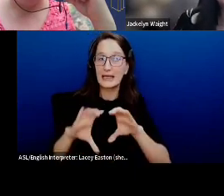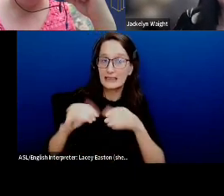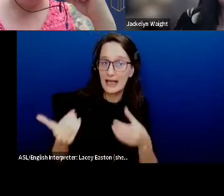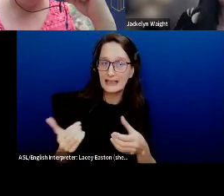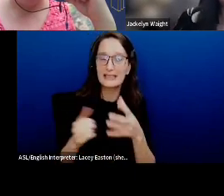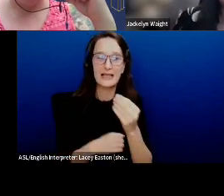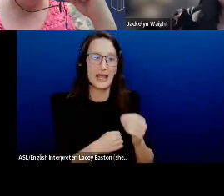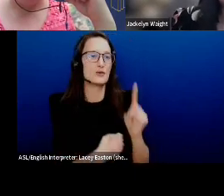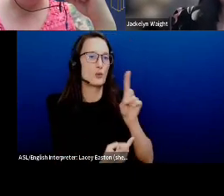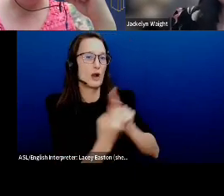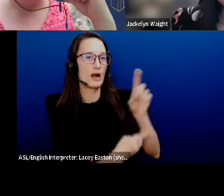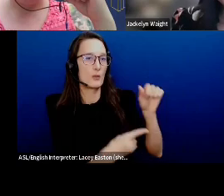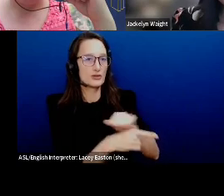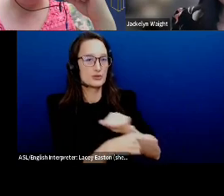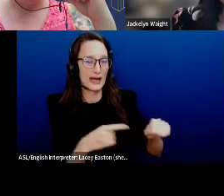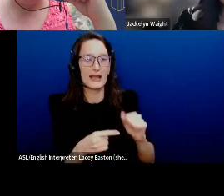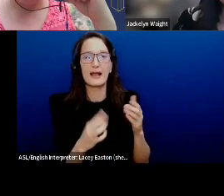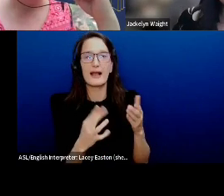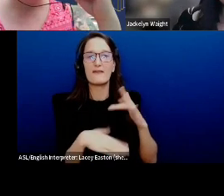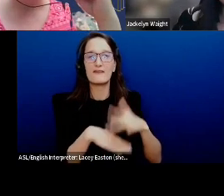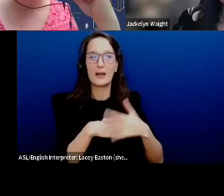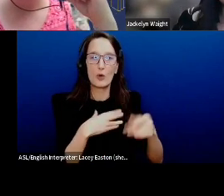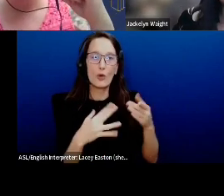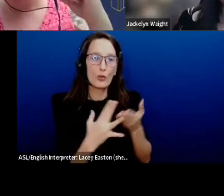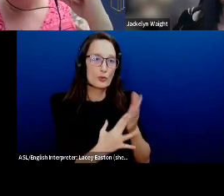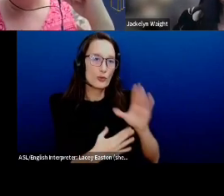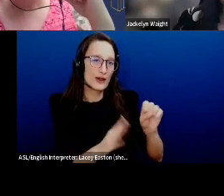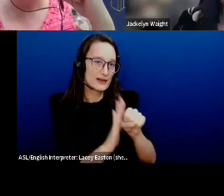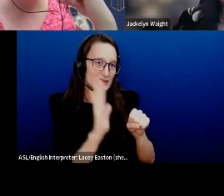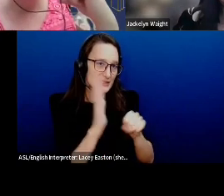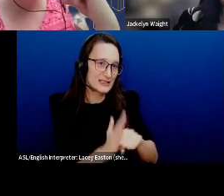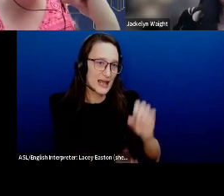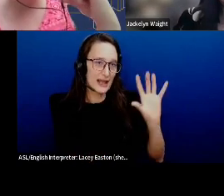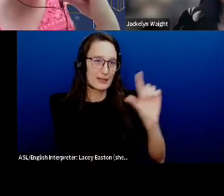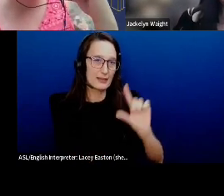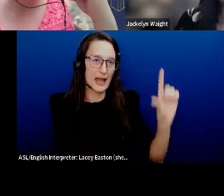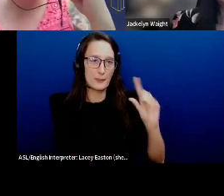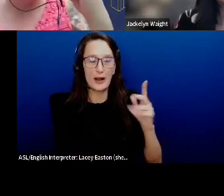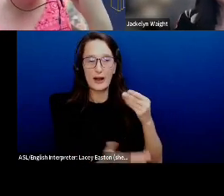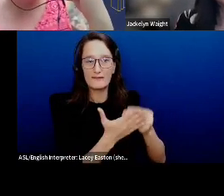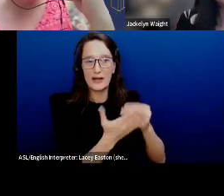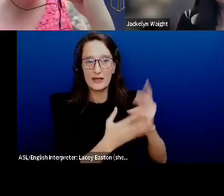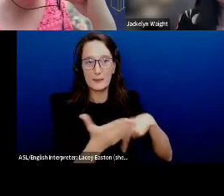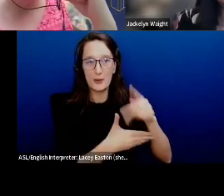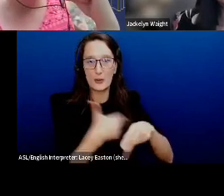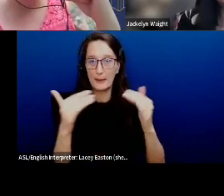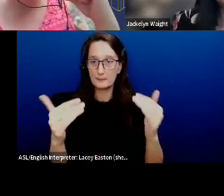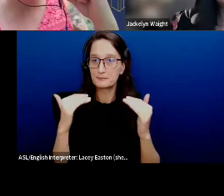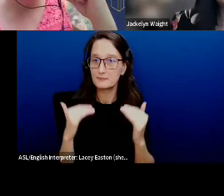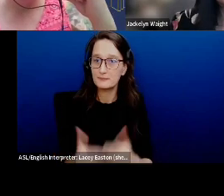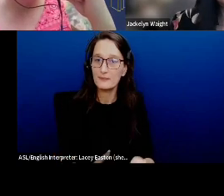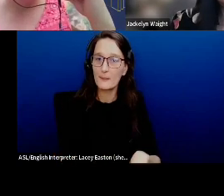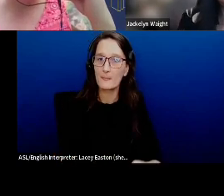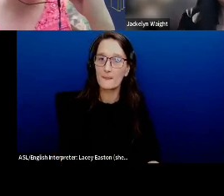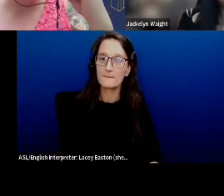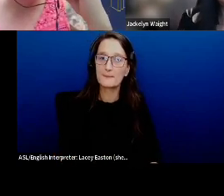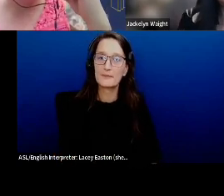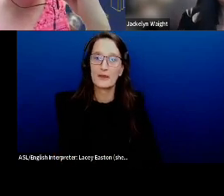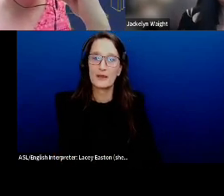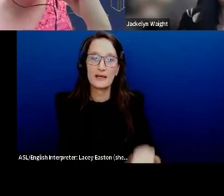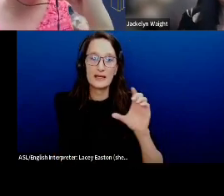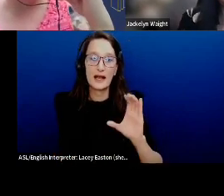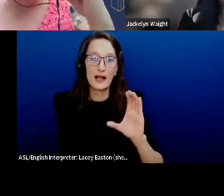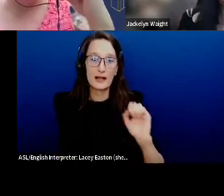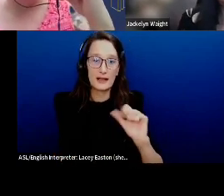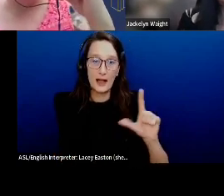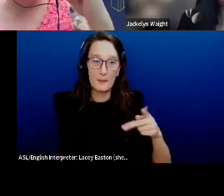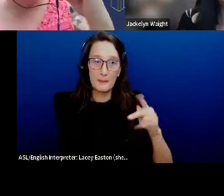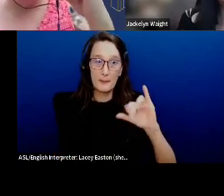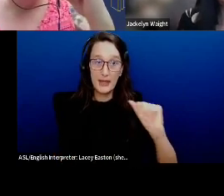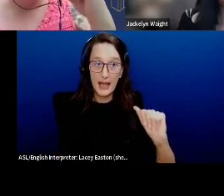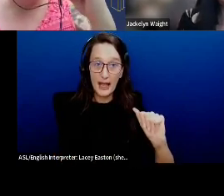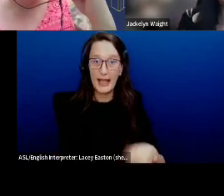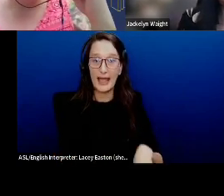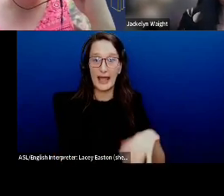programa de biblioteca financiado por el estado. Slide. CalPIA, una empresa de tecnología de apoyo, se encuentra en la Prisión Estatal de Folsom. Las